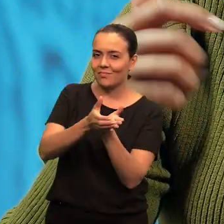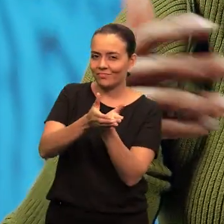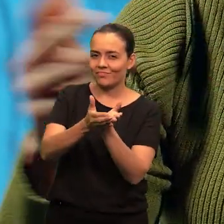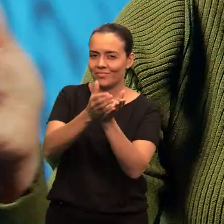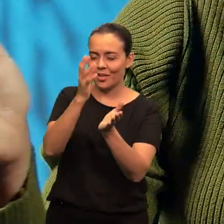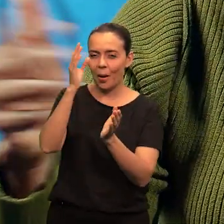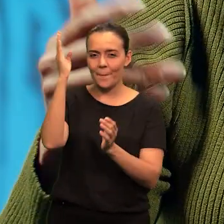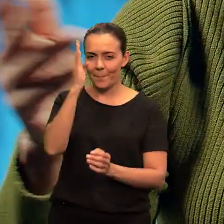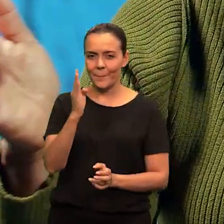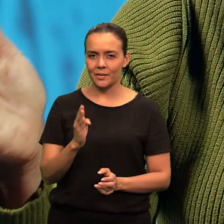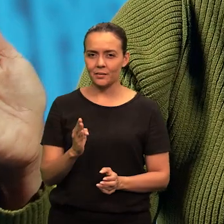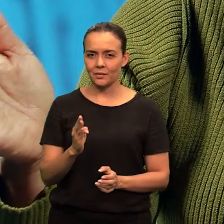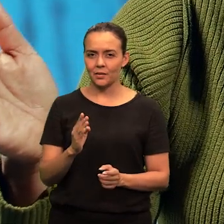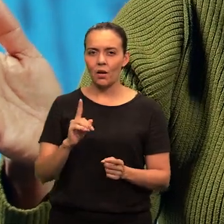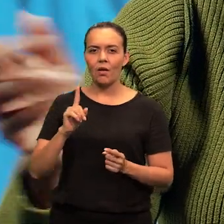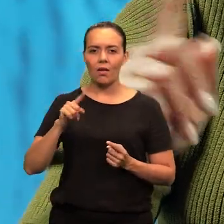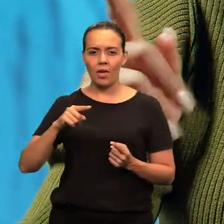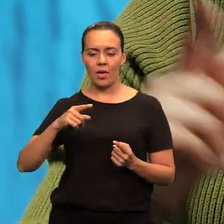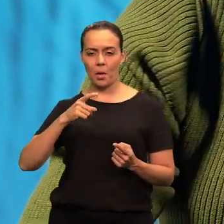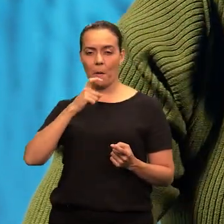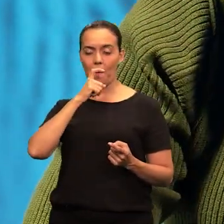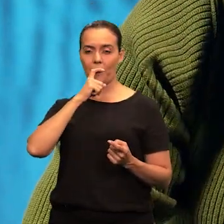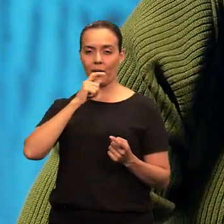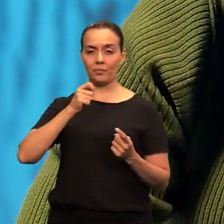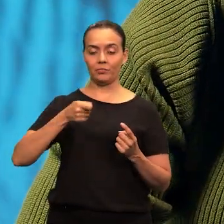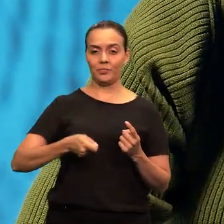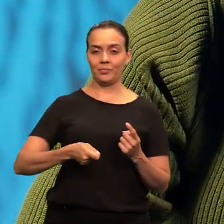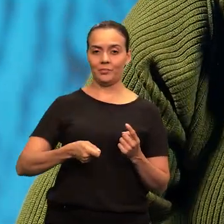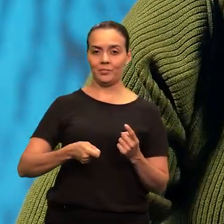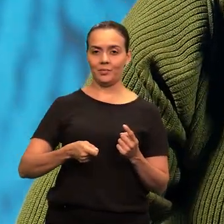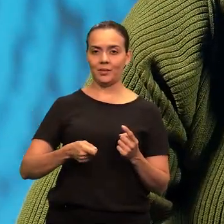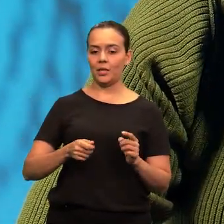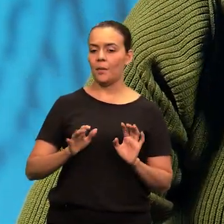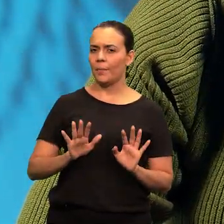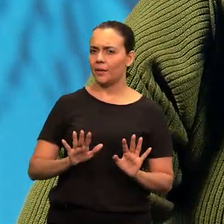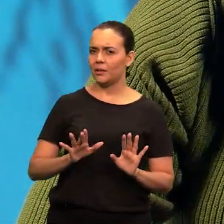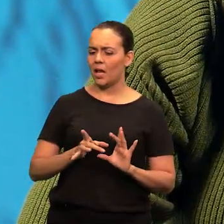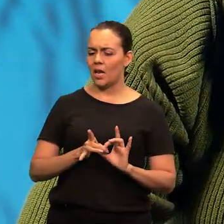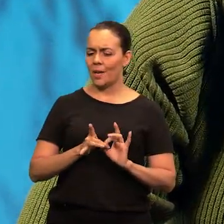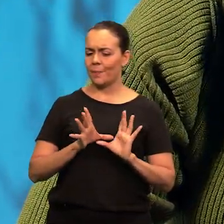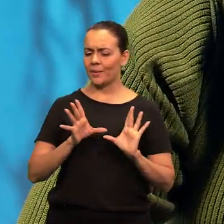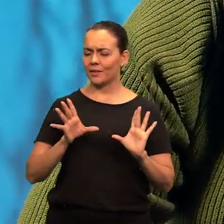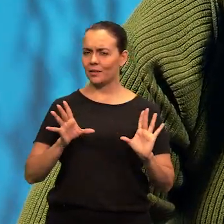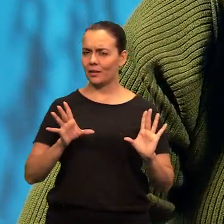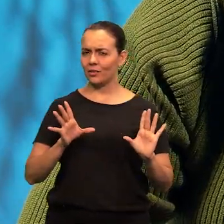racista e patriarcal, a liberdade não é de escolha. A liberdade de fabricar-se.